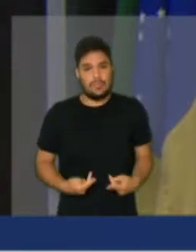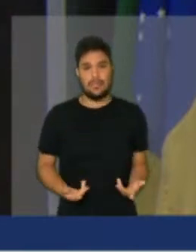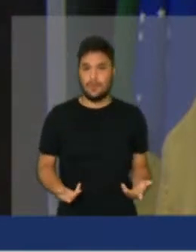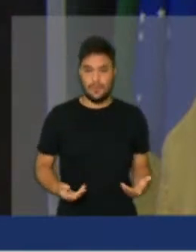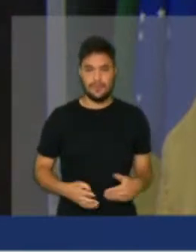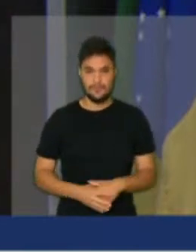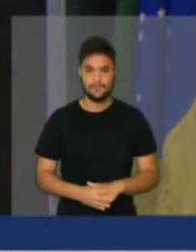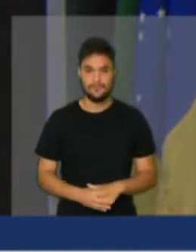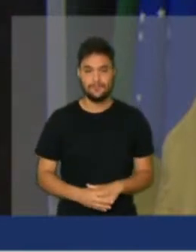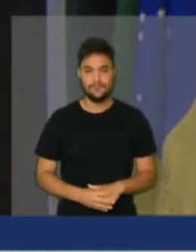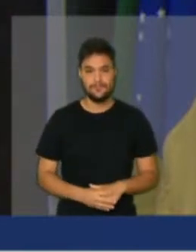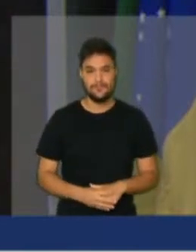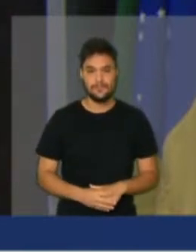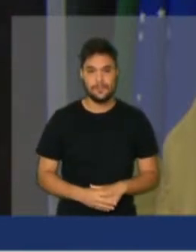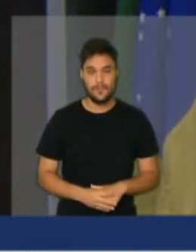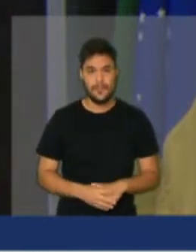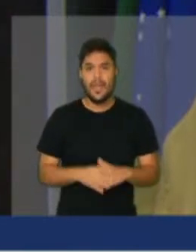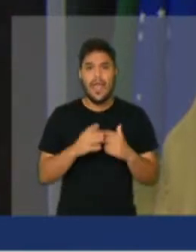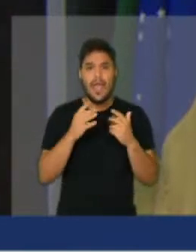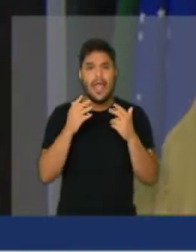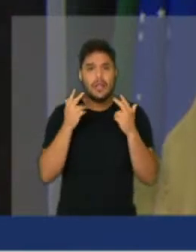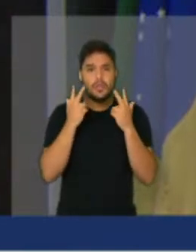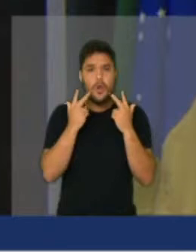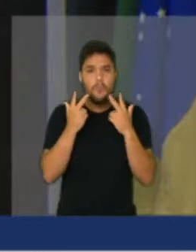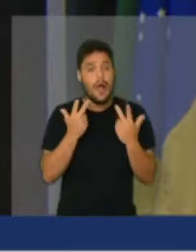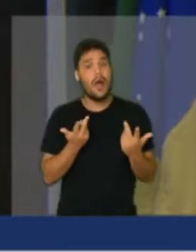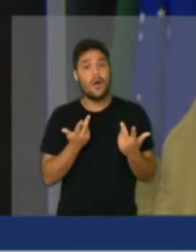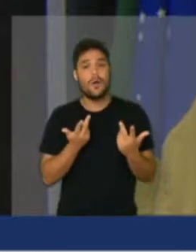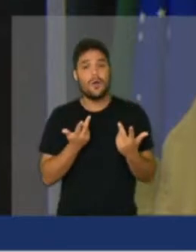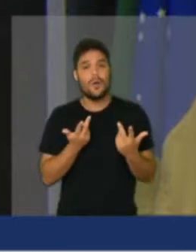NATURAL, É DA NATUREZA É MUITO TRANQUILO VOCÊ RETORNAR AO TRABALHO SEM NENHUM PROBLEMA SEM NENHUMA SEQUELA.